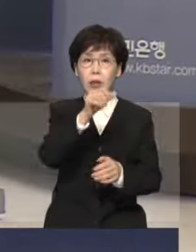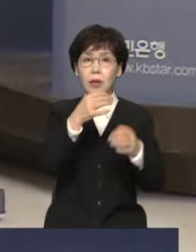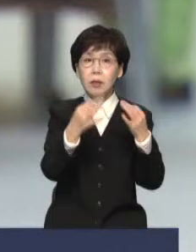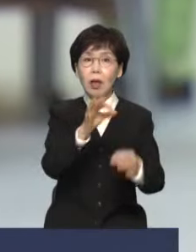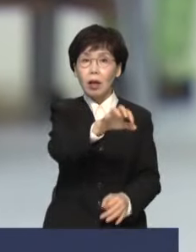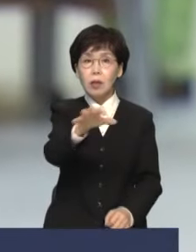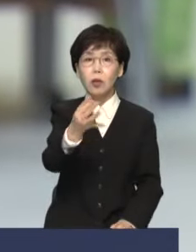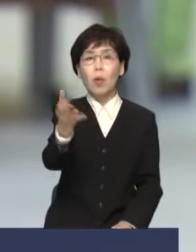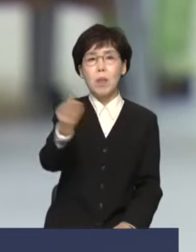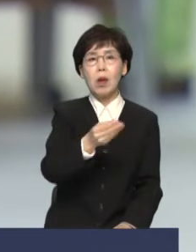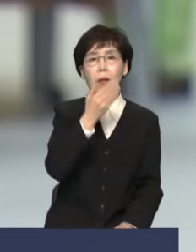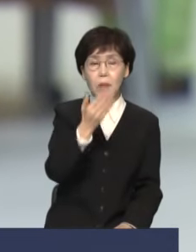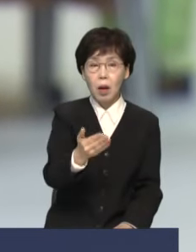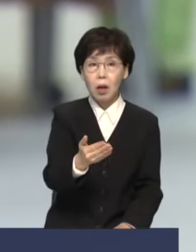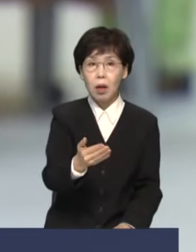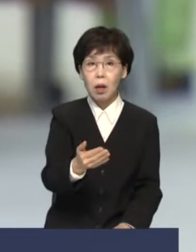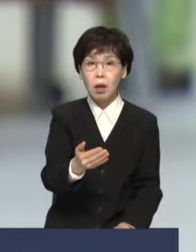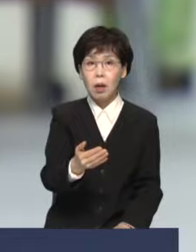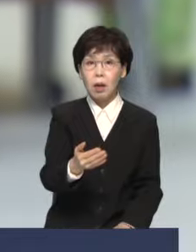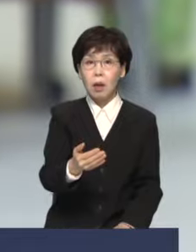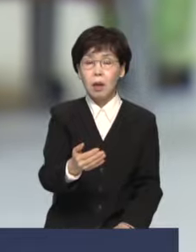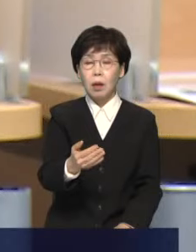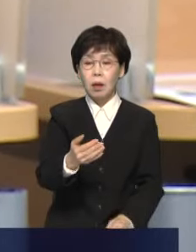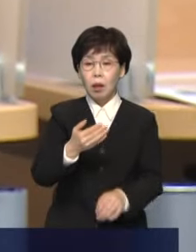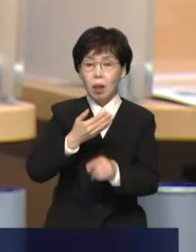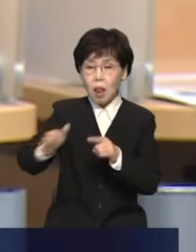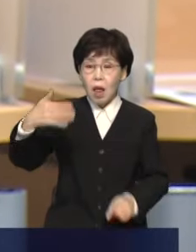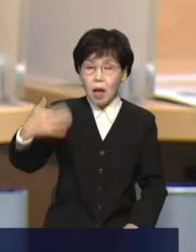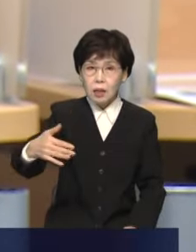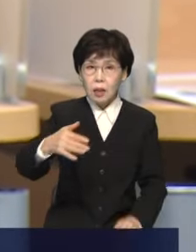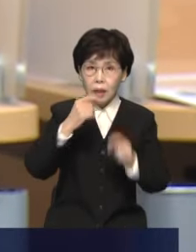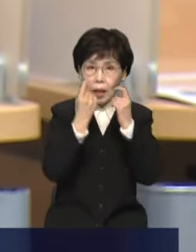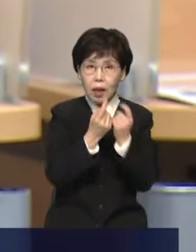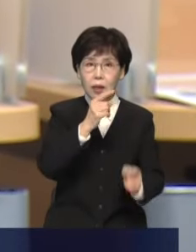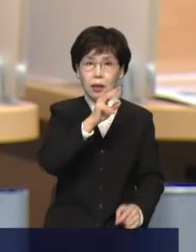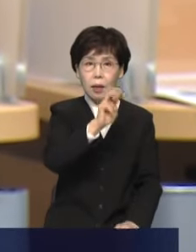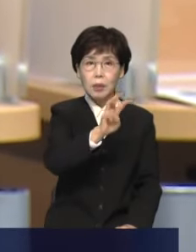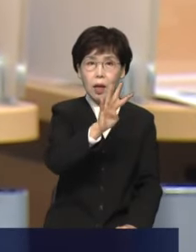금융위는 아직 빚을 다 안 갚은 개인 34만 명과 개인사업자 13만 5천 명도 오는 5월